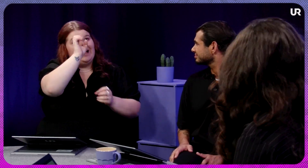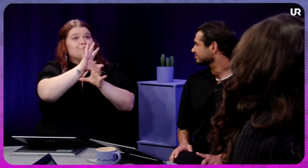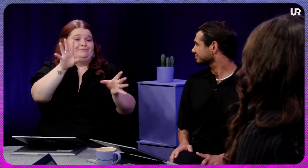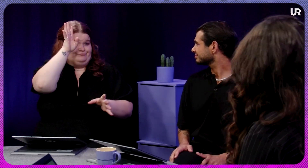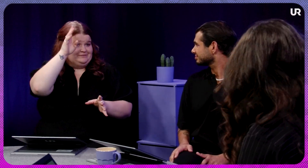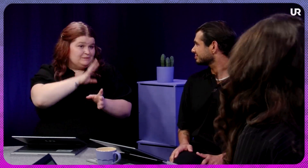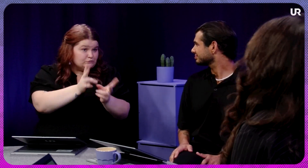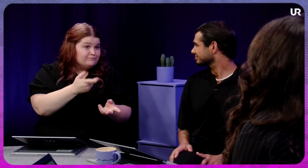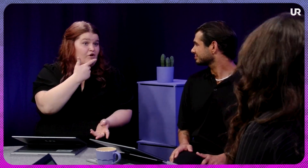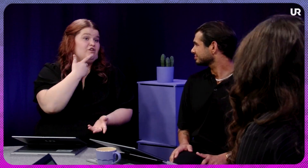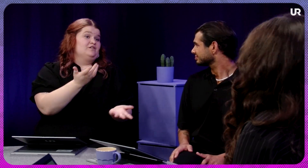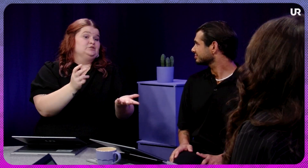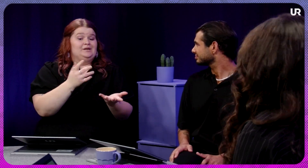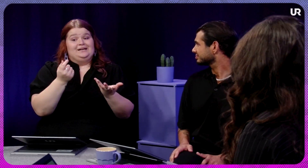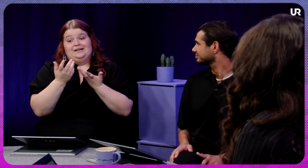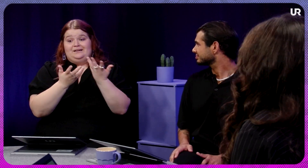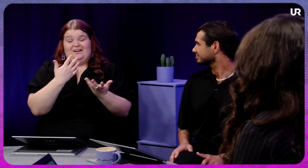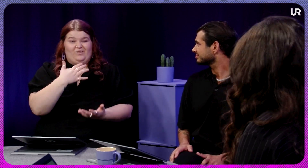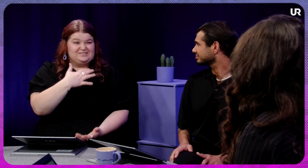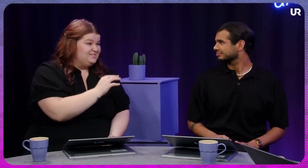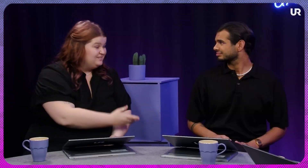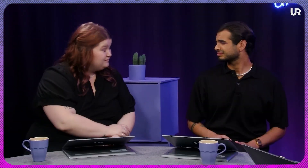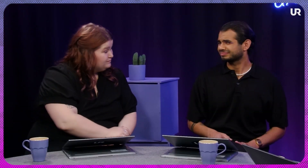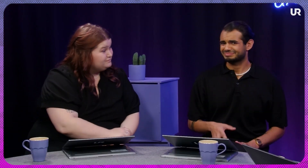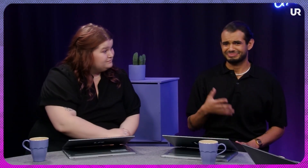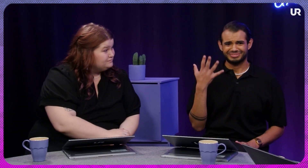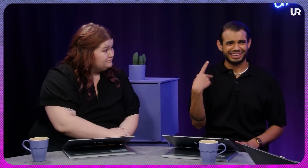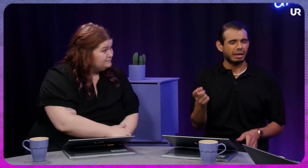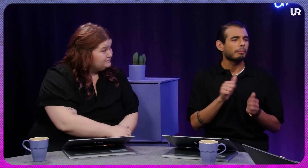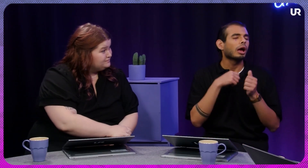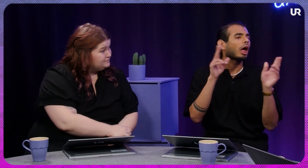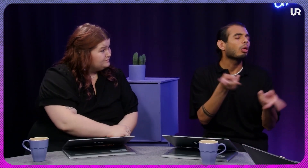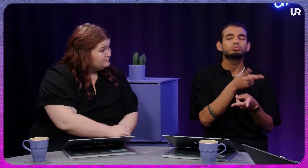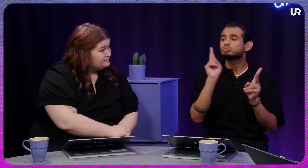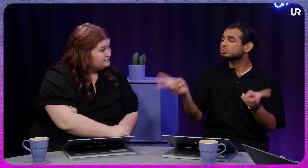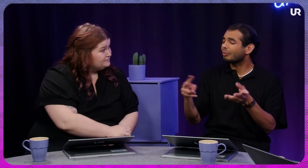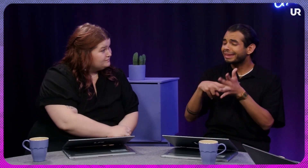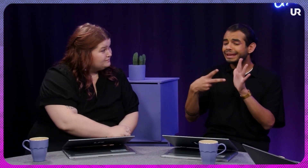Att det sprids desinformation med deepfakes. Det är också farligt. Ja, det känns lite otäckt.